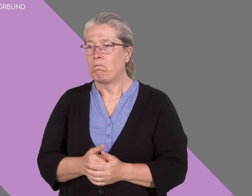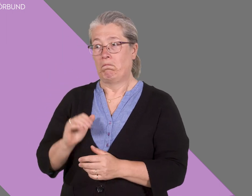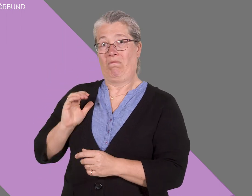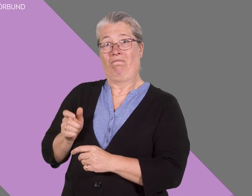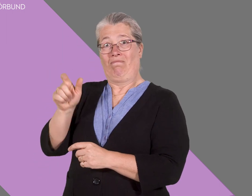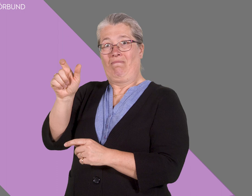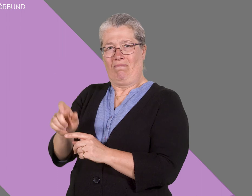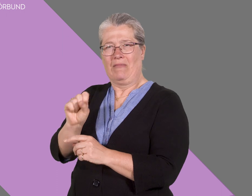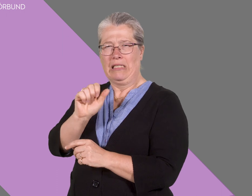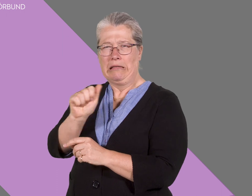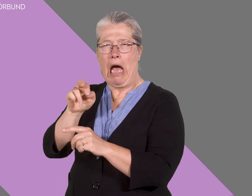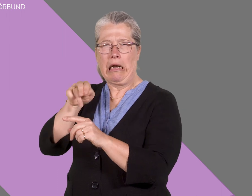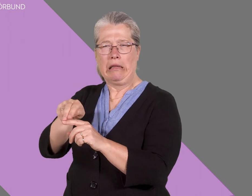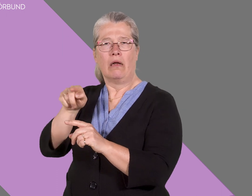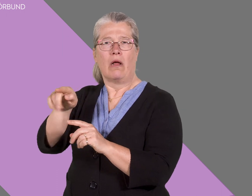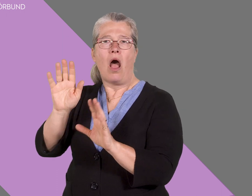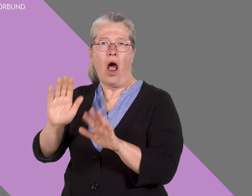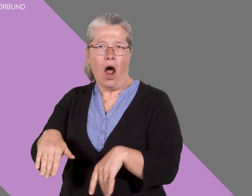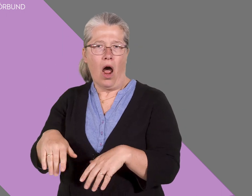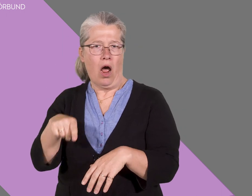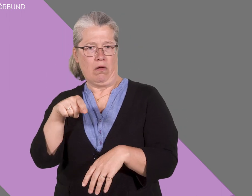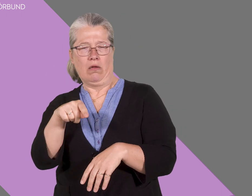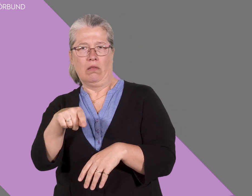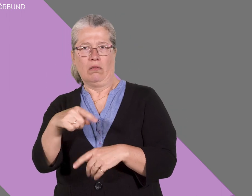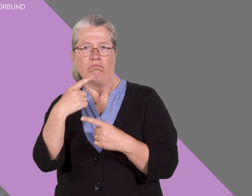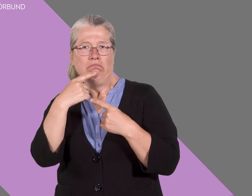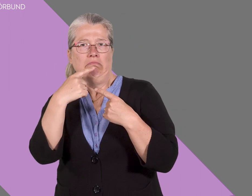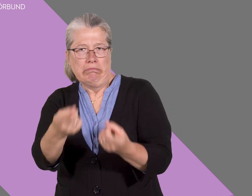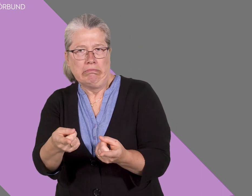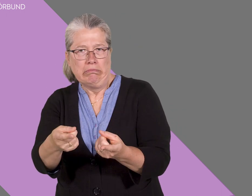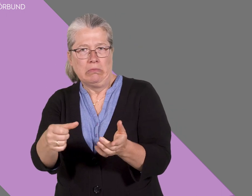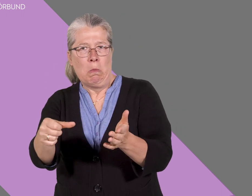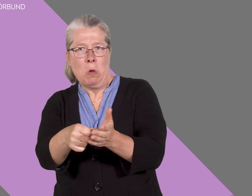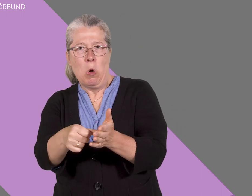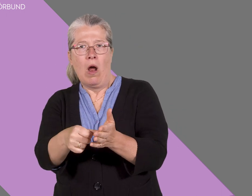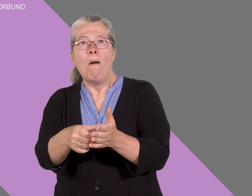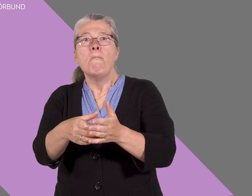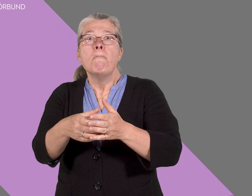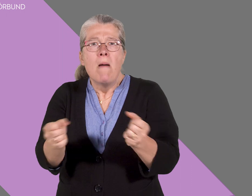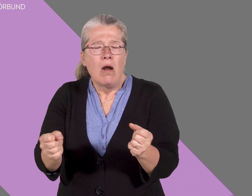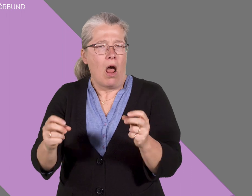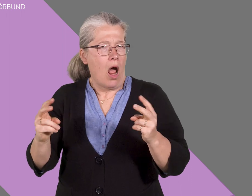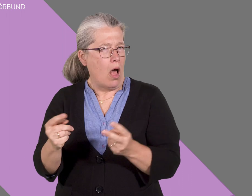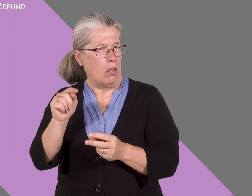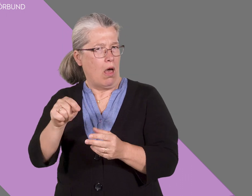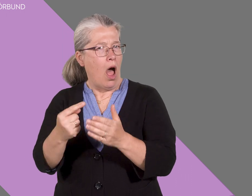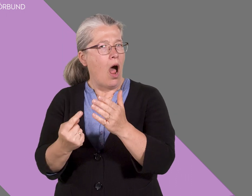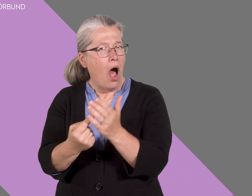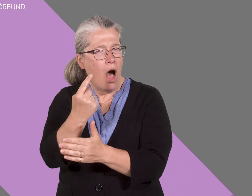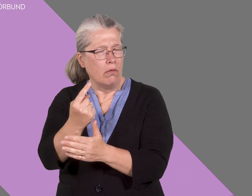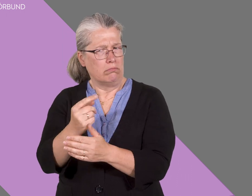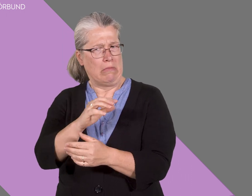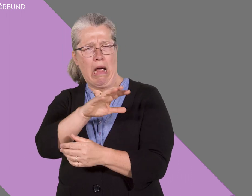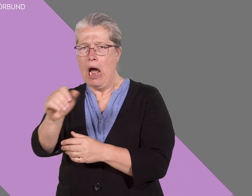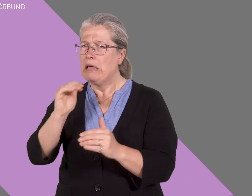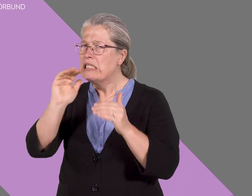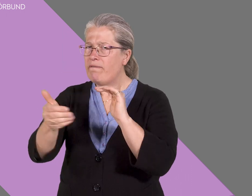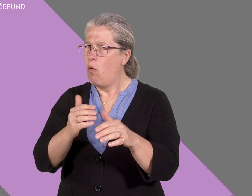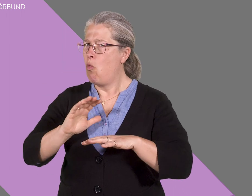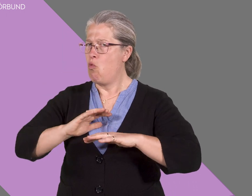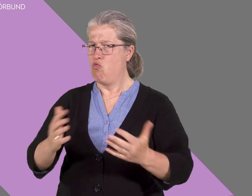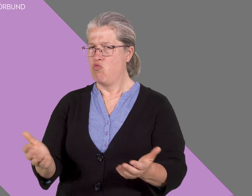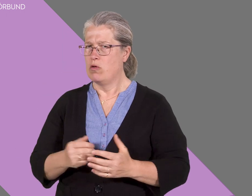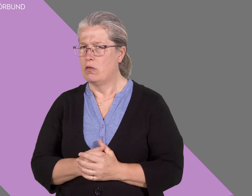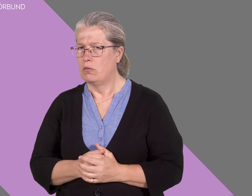Trots att Saarinen erkände mordet fanns de oklarheter i fallet.